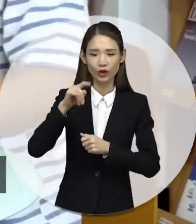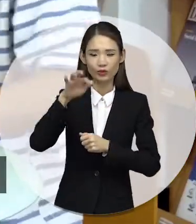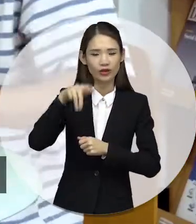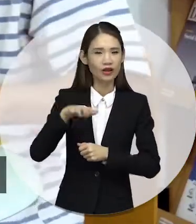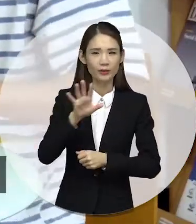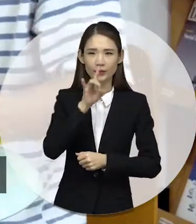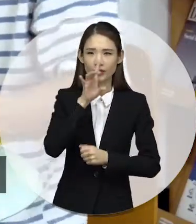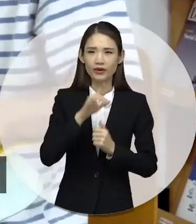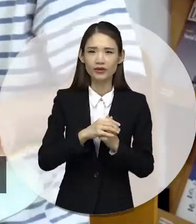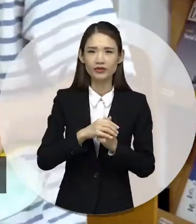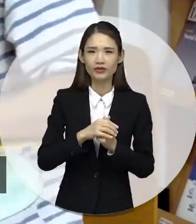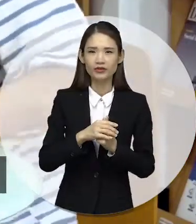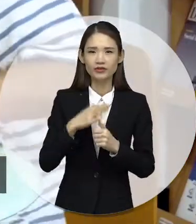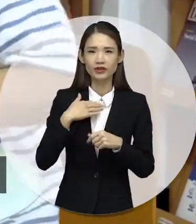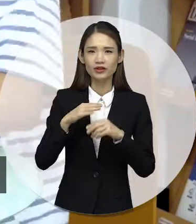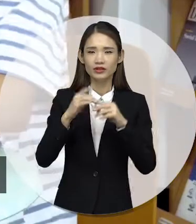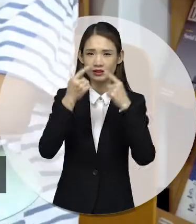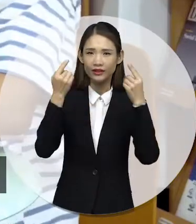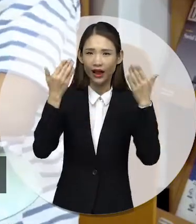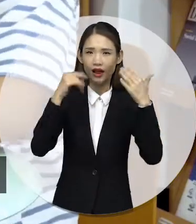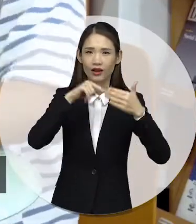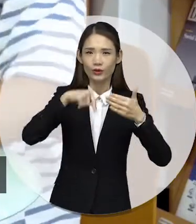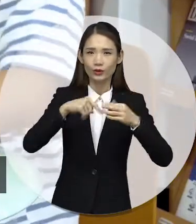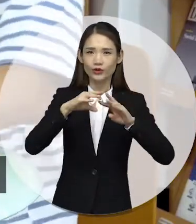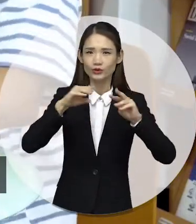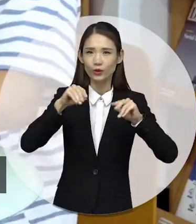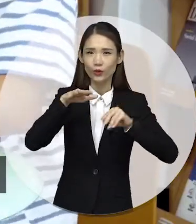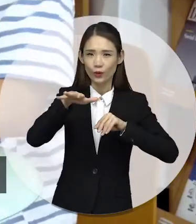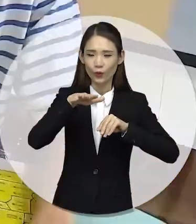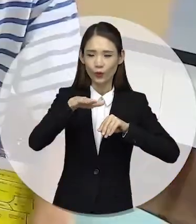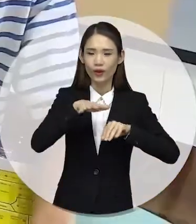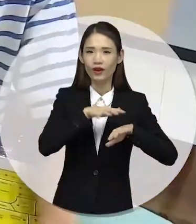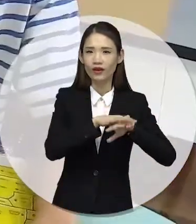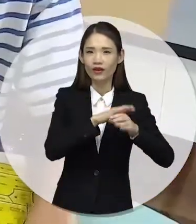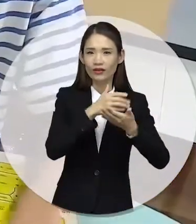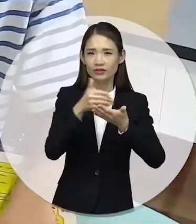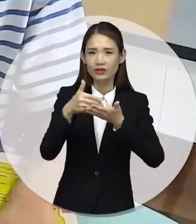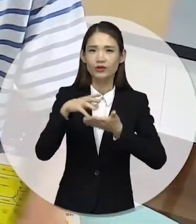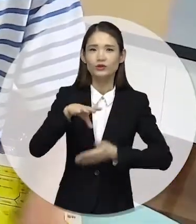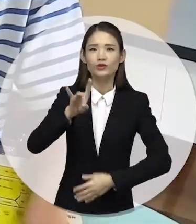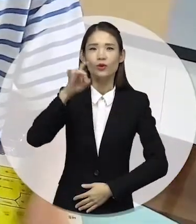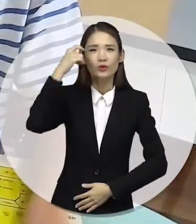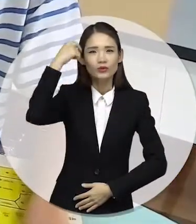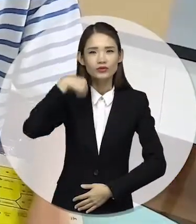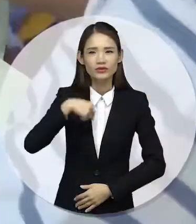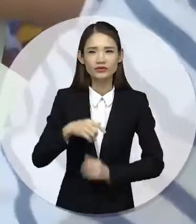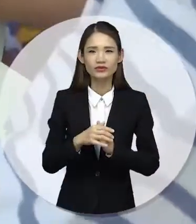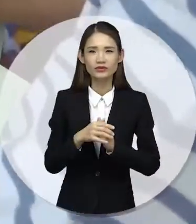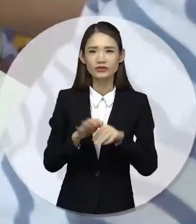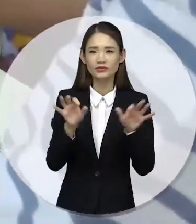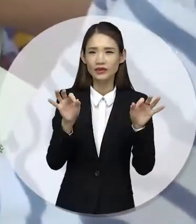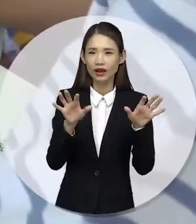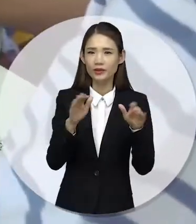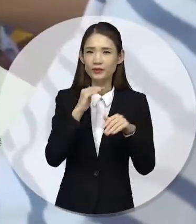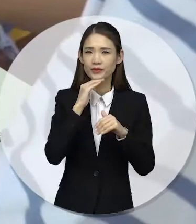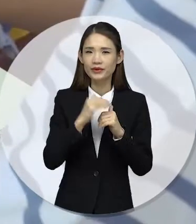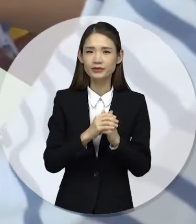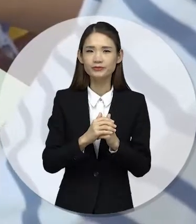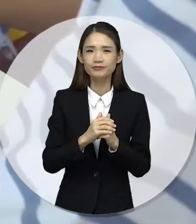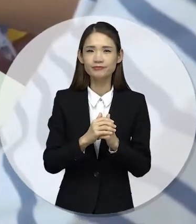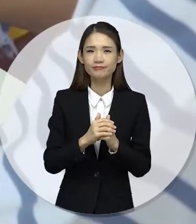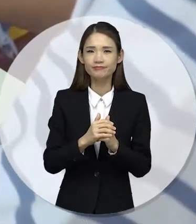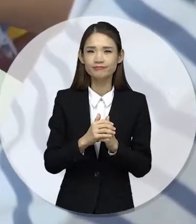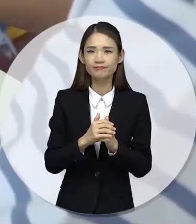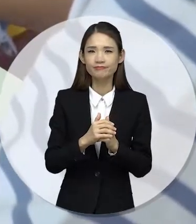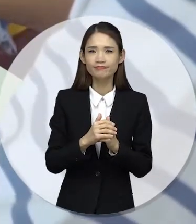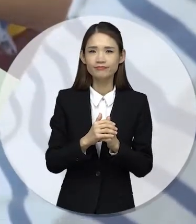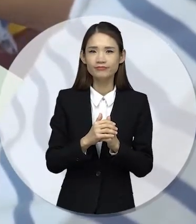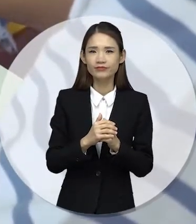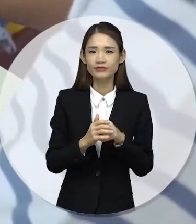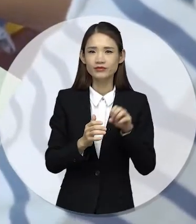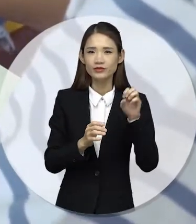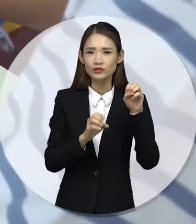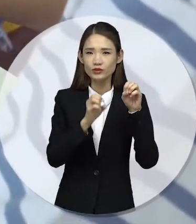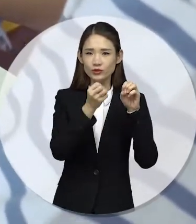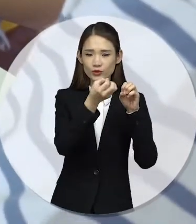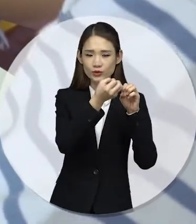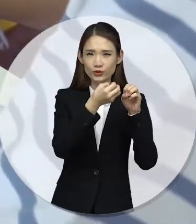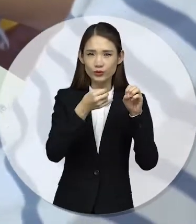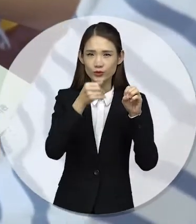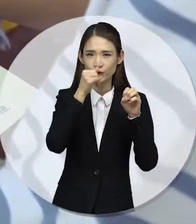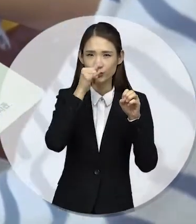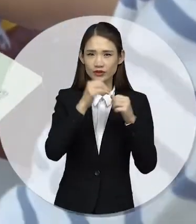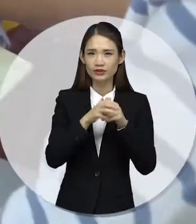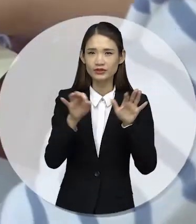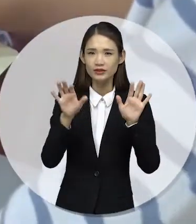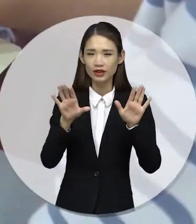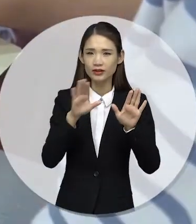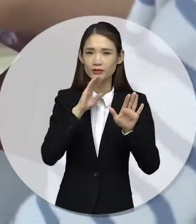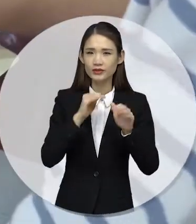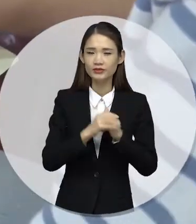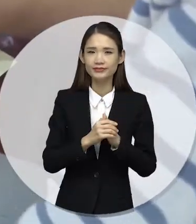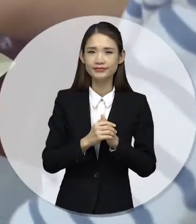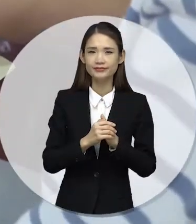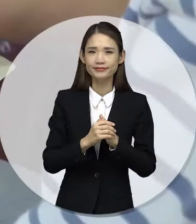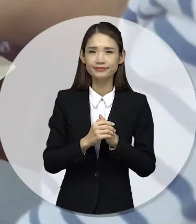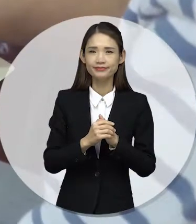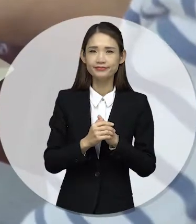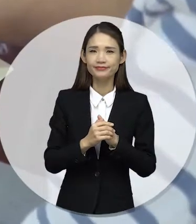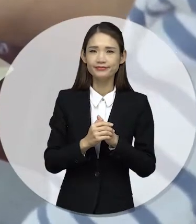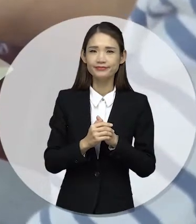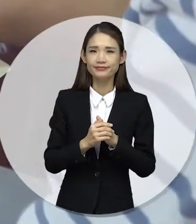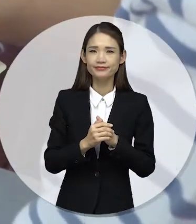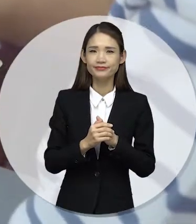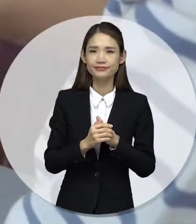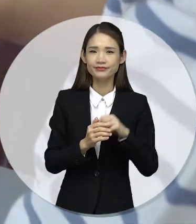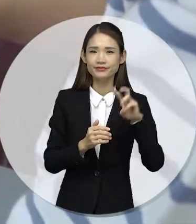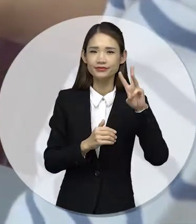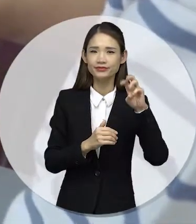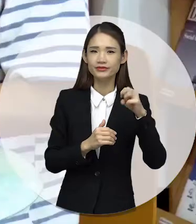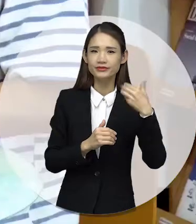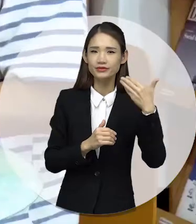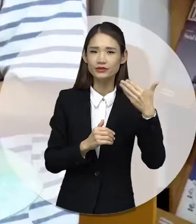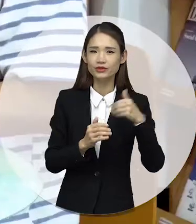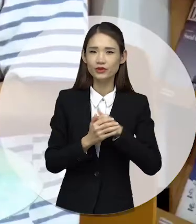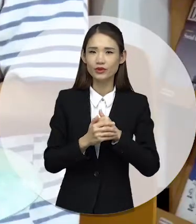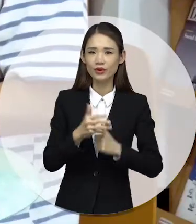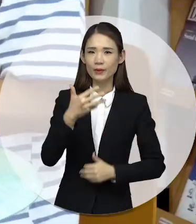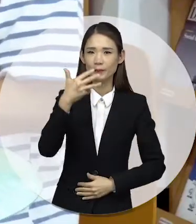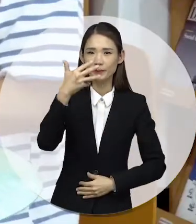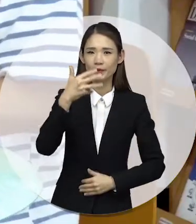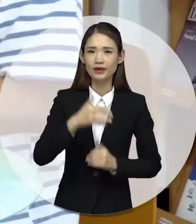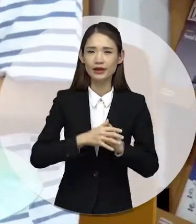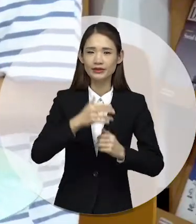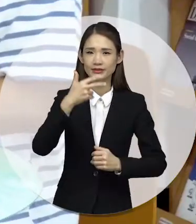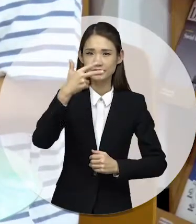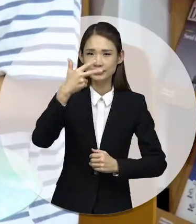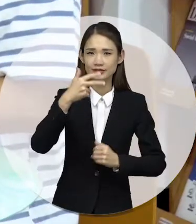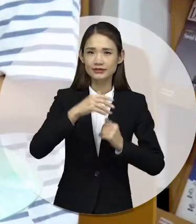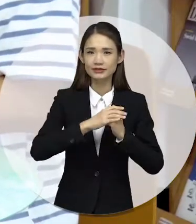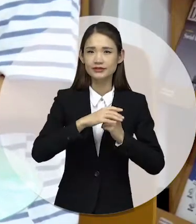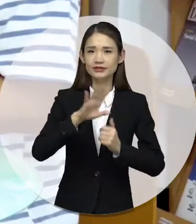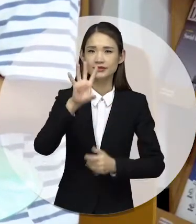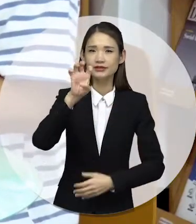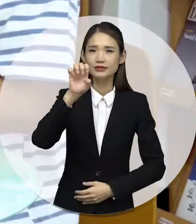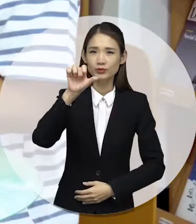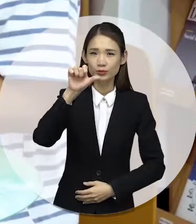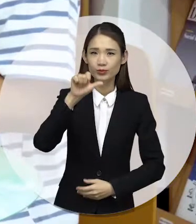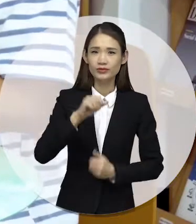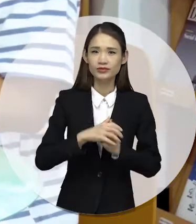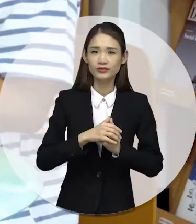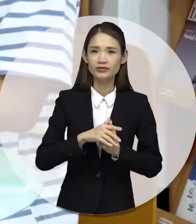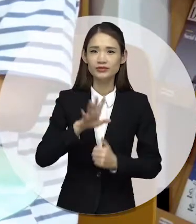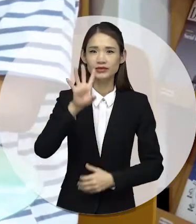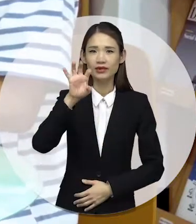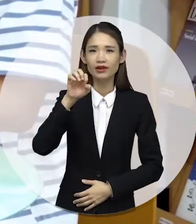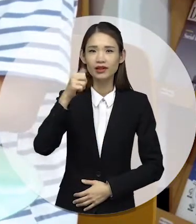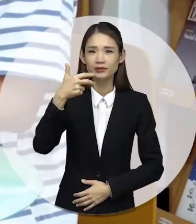김한솔 : 아, 나도 대학교에서 촉각 지도로 찾아보는 거는 처음이야. 잠시만. 일단 잠시만. 동그란 거 막 튀어나와 있고, 잠시만… 39, 8, 7, 45, 47,